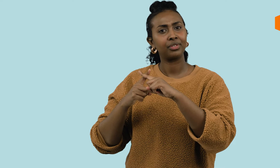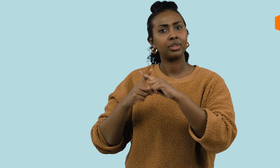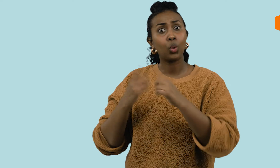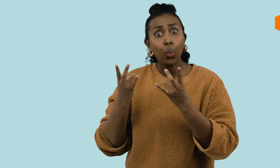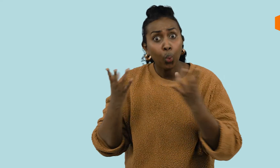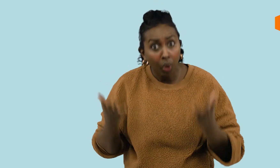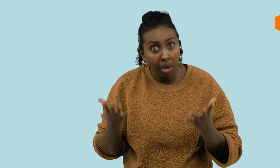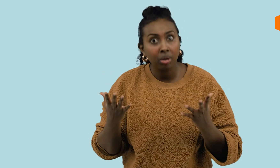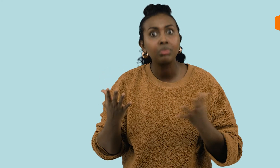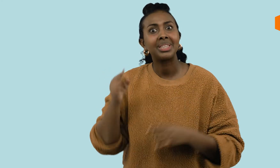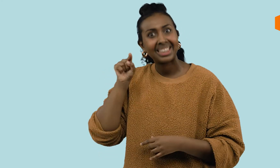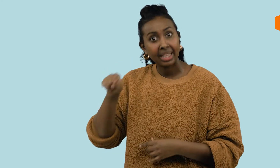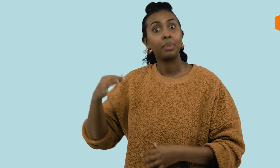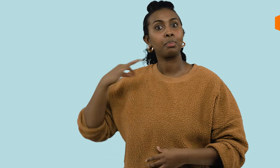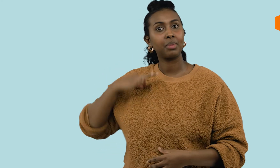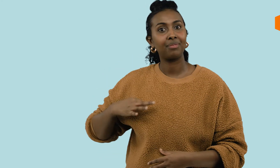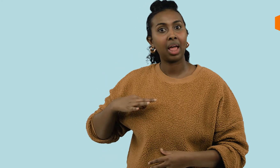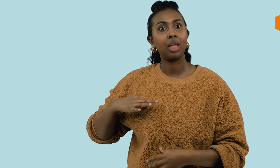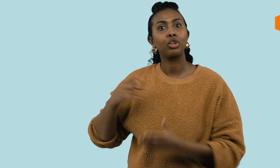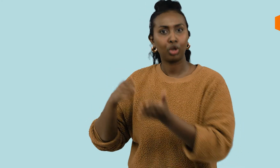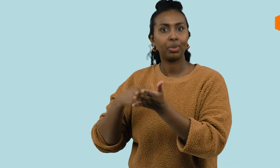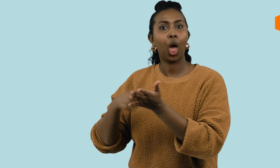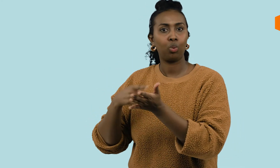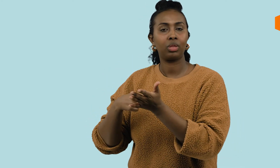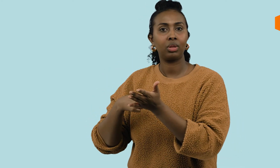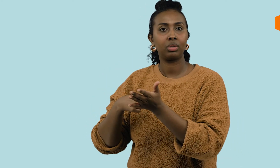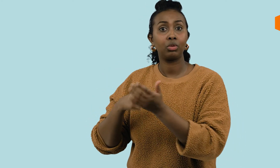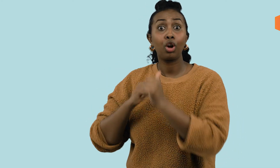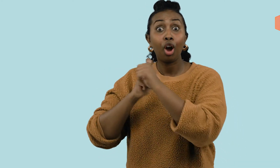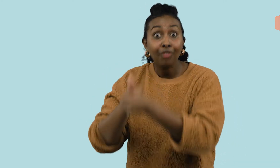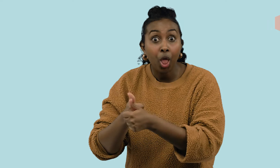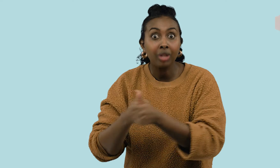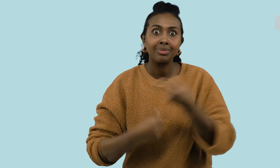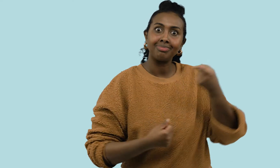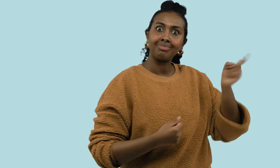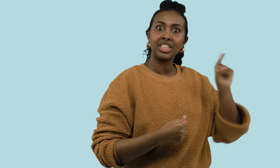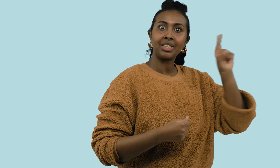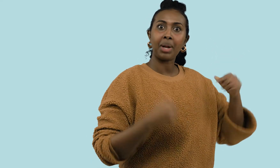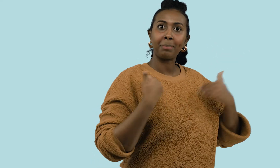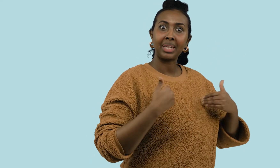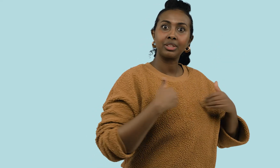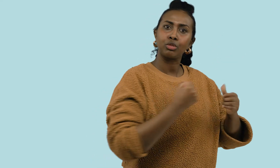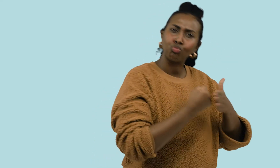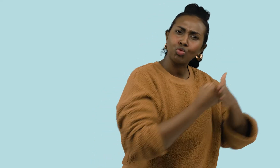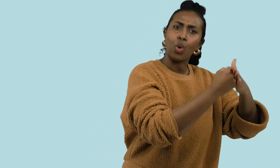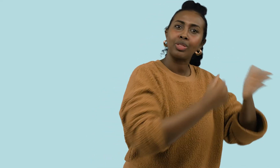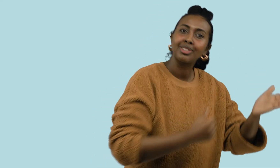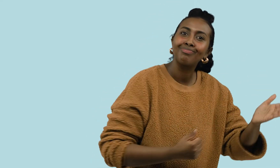door hun privilege in te zetten om er voor te zorgen dat zwarte mensen een betere positie krijgen.